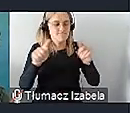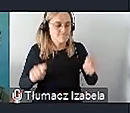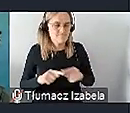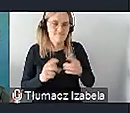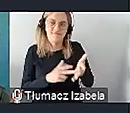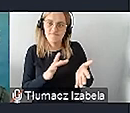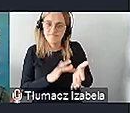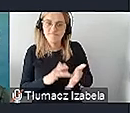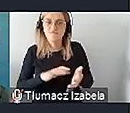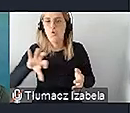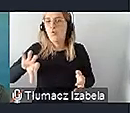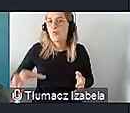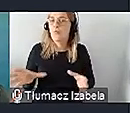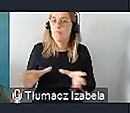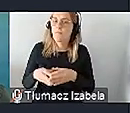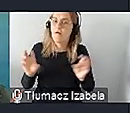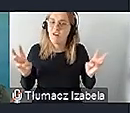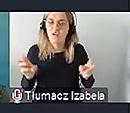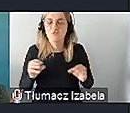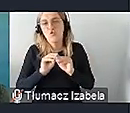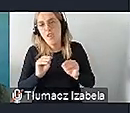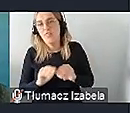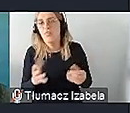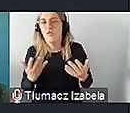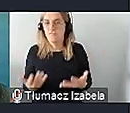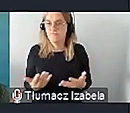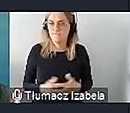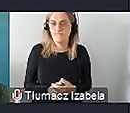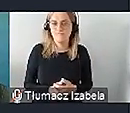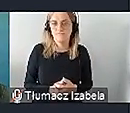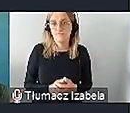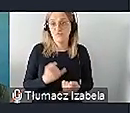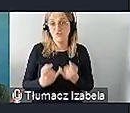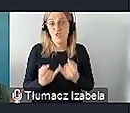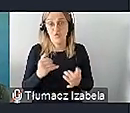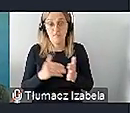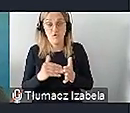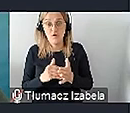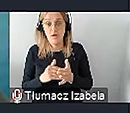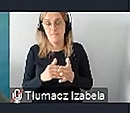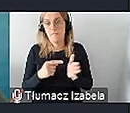jeżeli spotykamy się z naszą grupą warsztatową, szkoleniową. I jeżeli potrzebujemy metafory żyrafy,